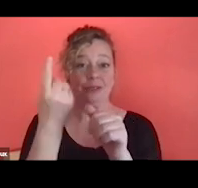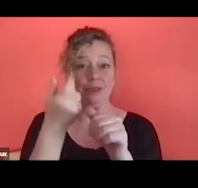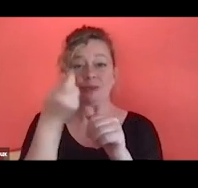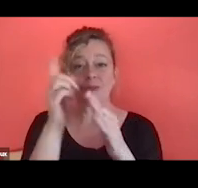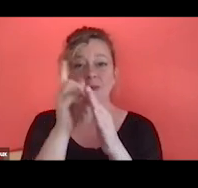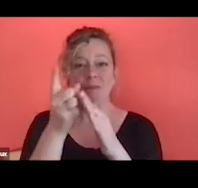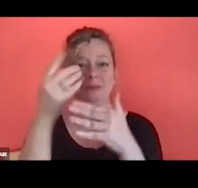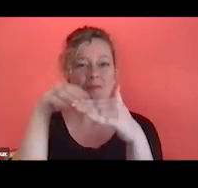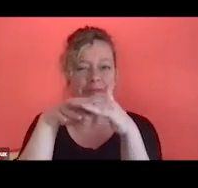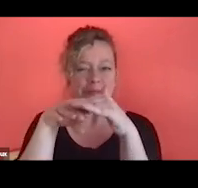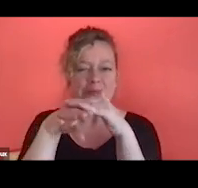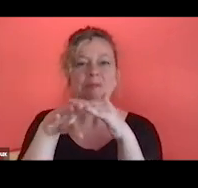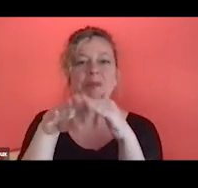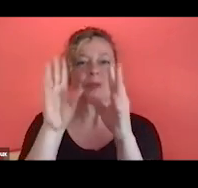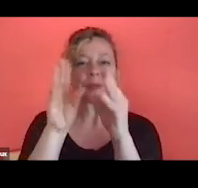para ingresar al seminario web y establecerse.